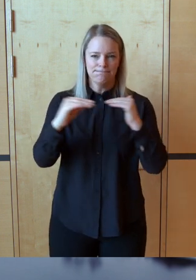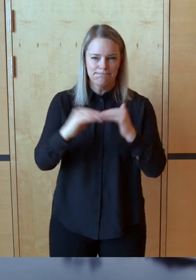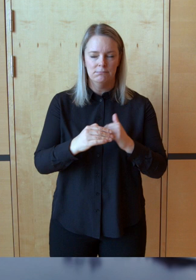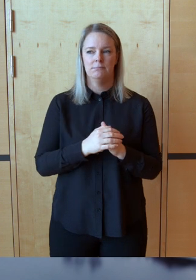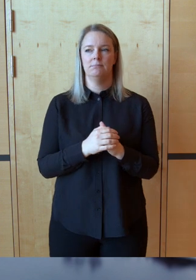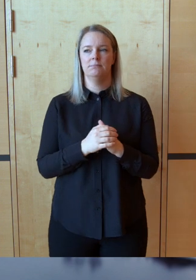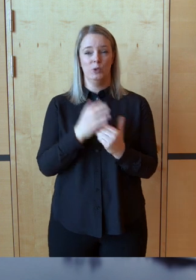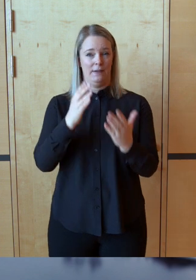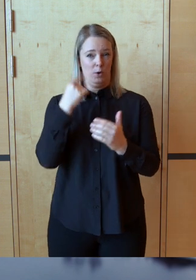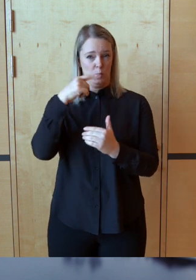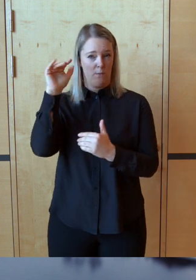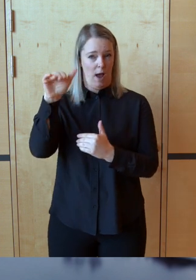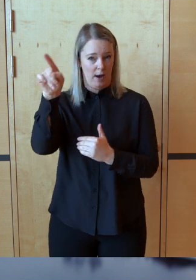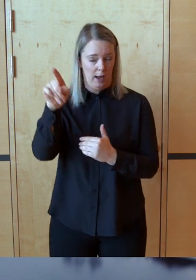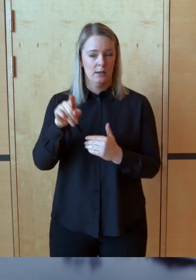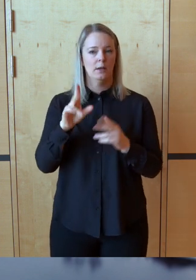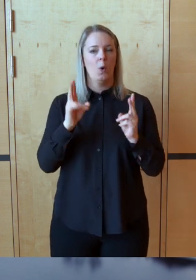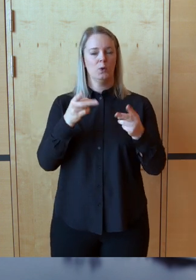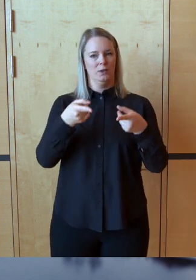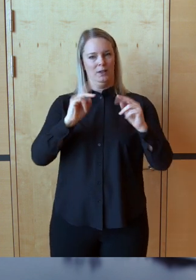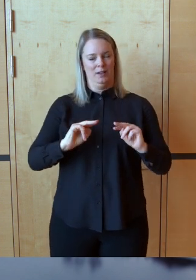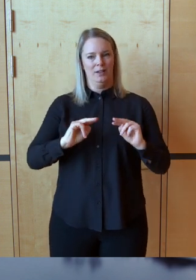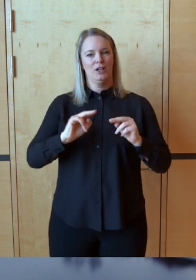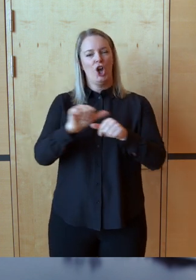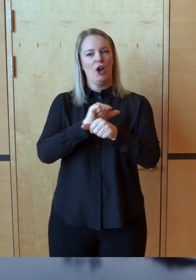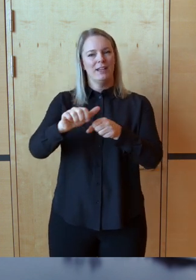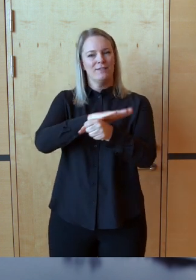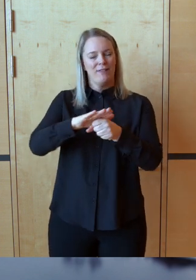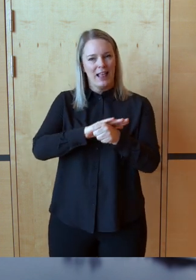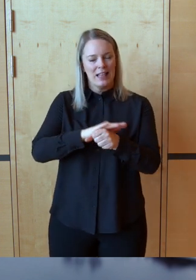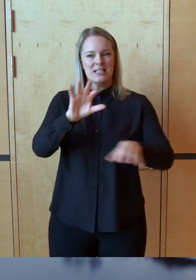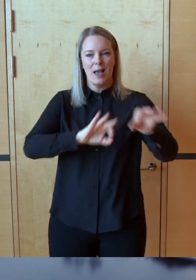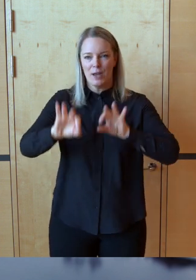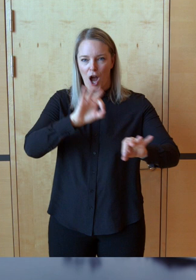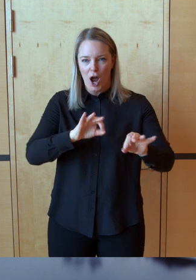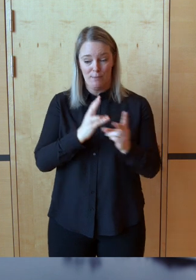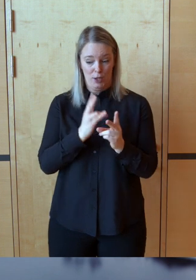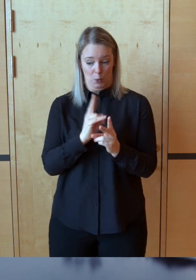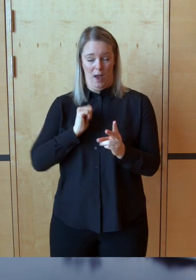Övningsfältet Kemikalier som ska Har ny fräsch mark i anspråk